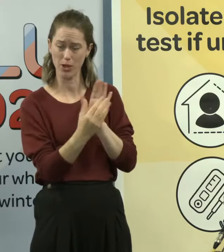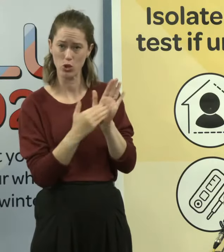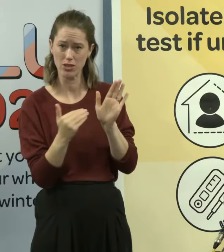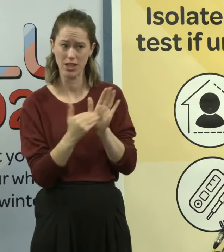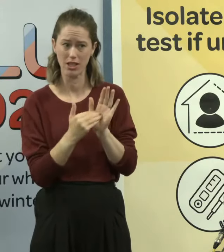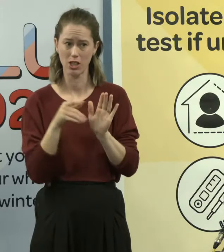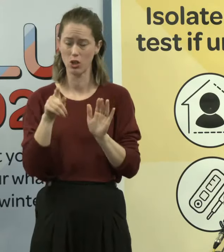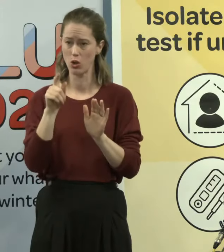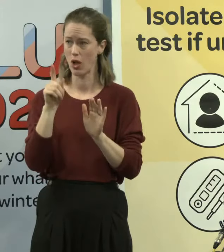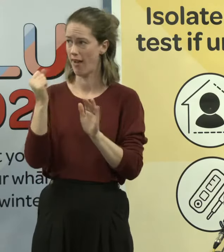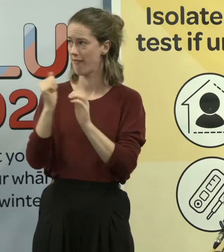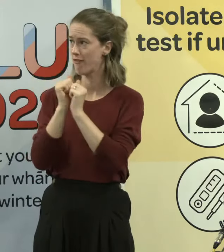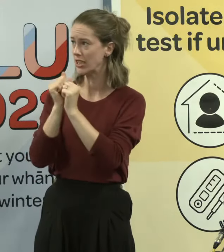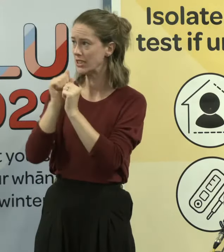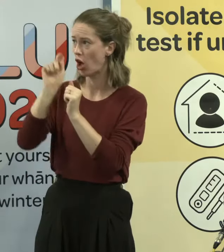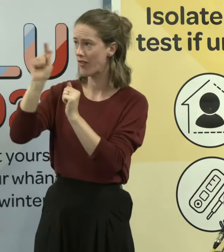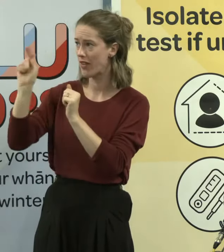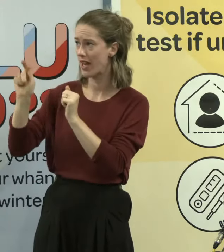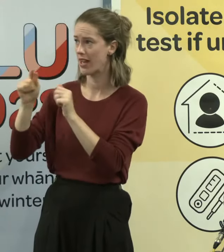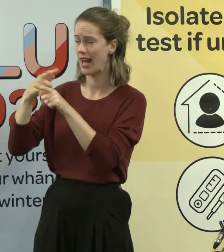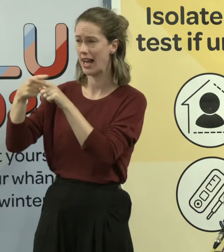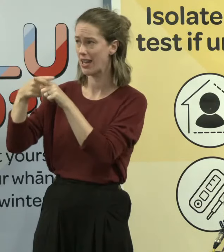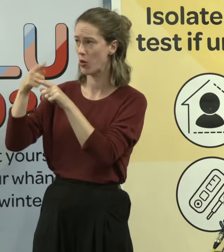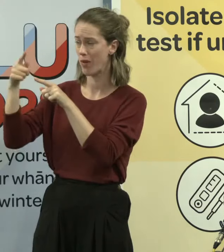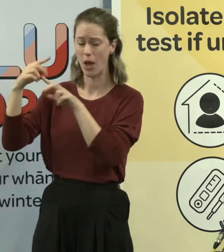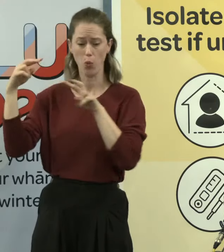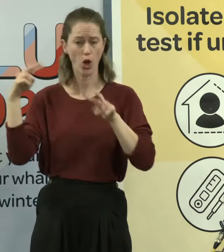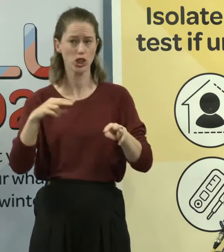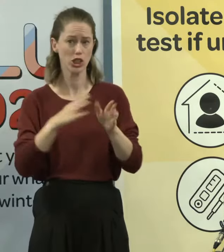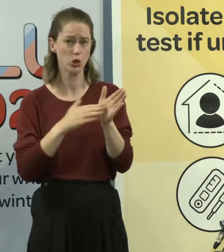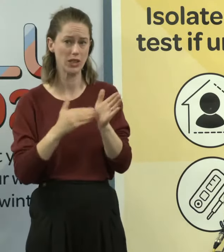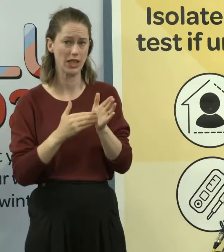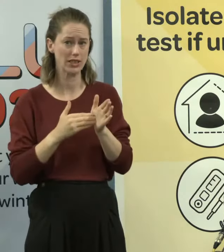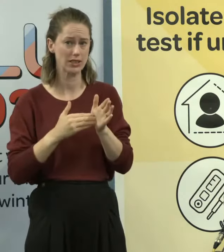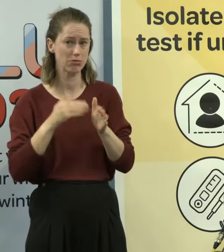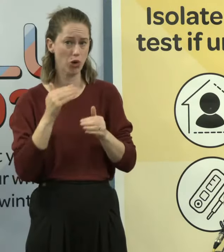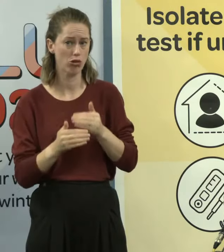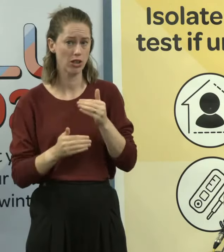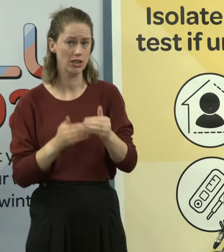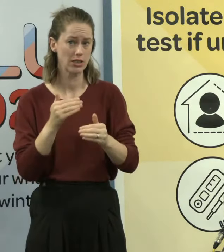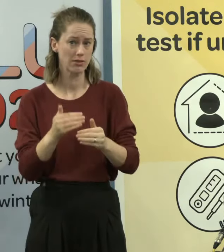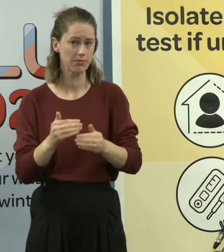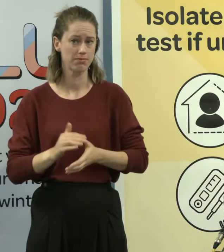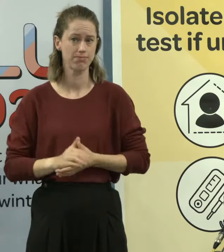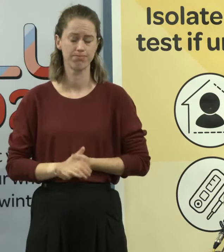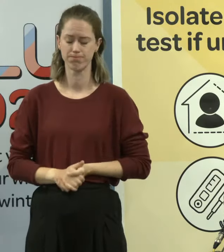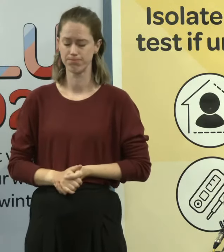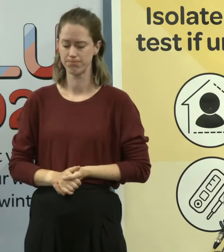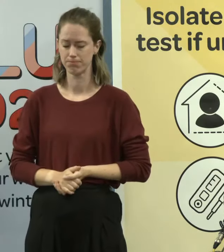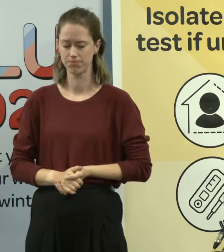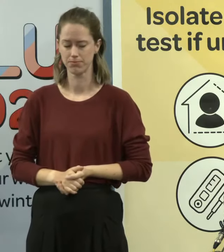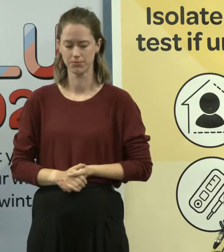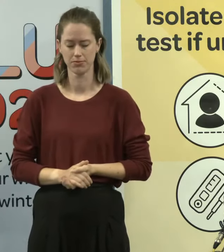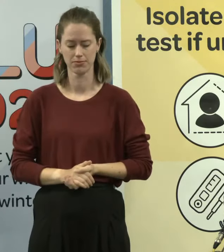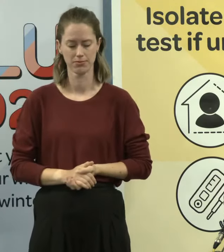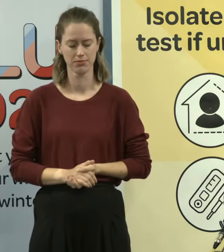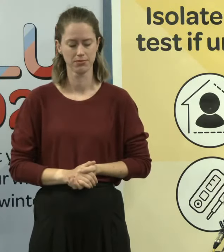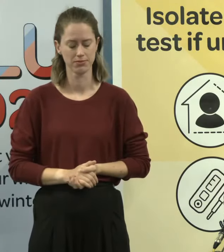te mea i whakahihi ratou, me te